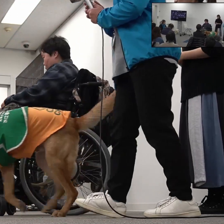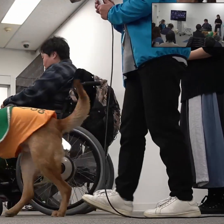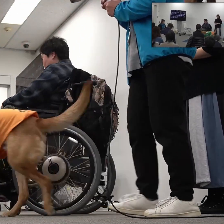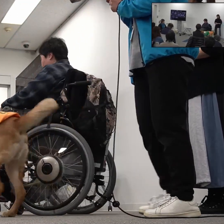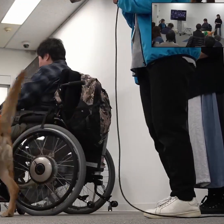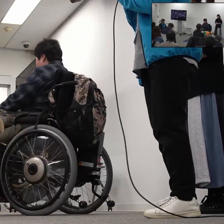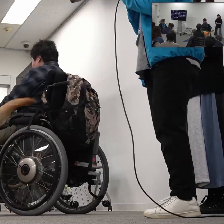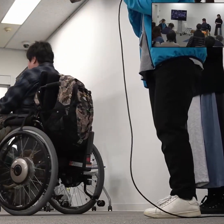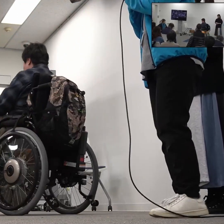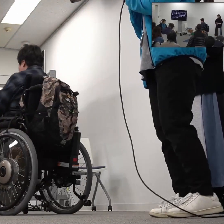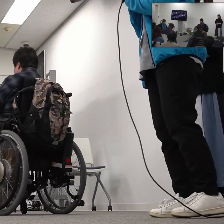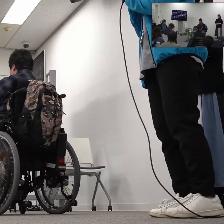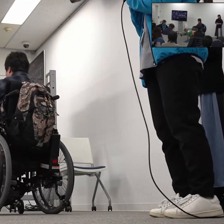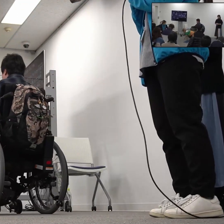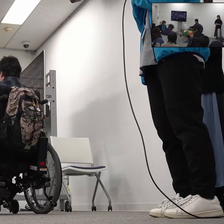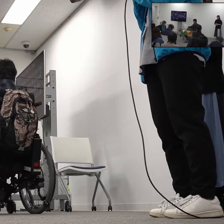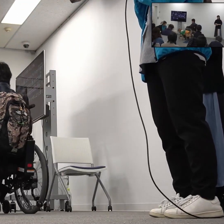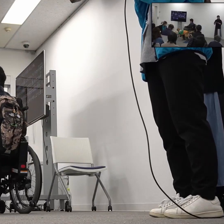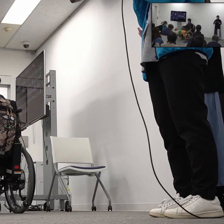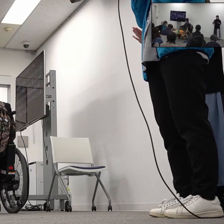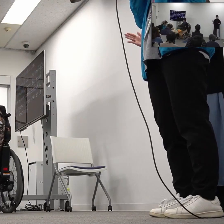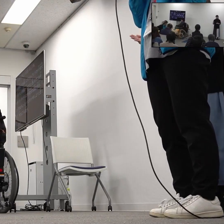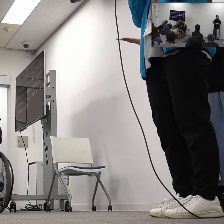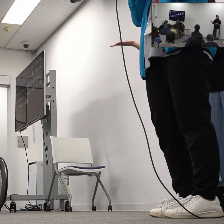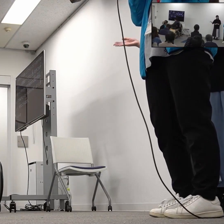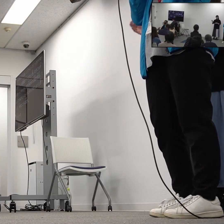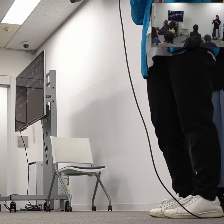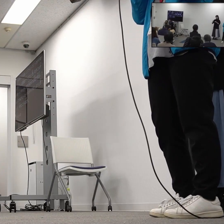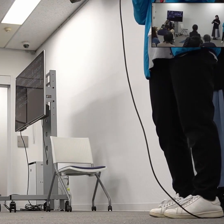今から来る子は介助犬の広報を担当しています